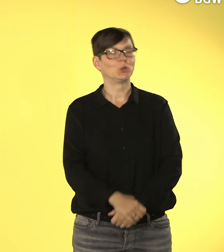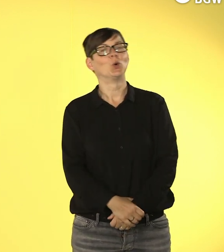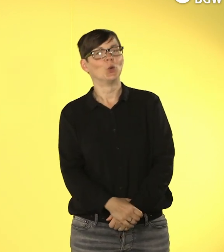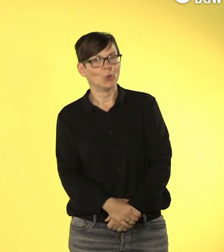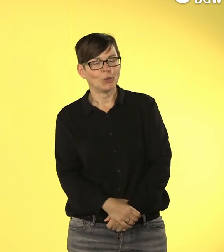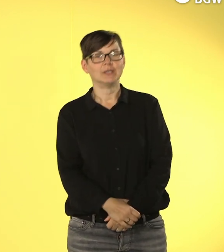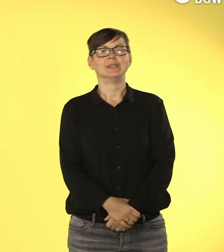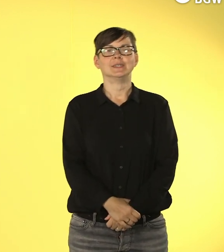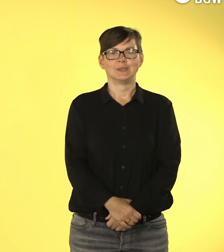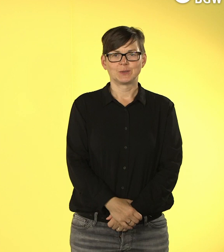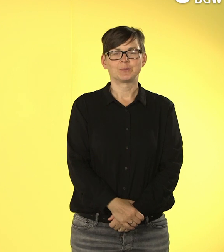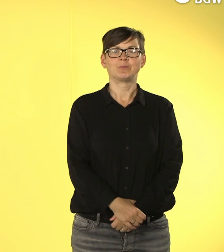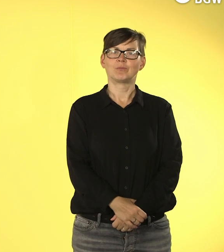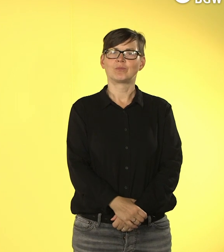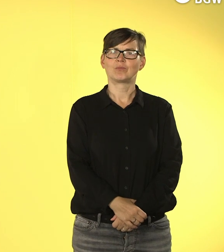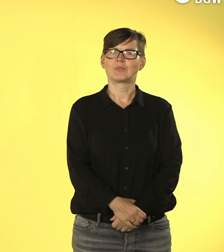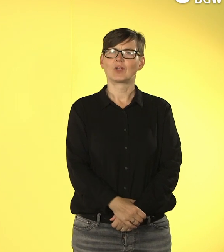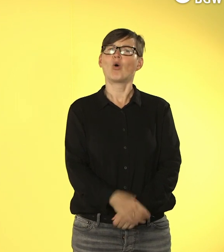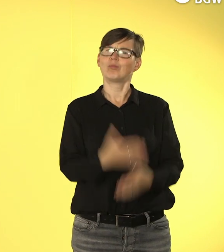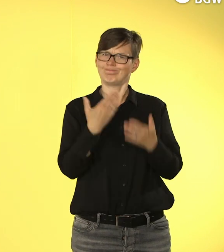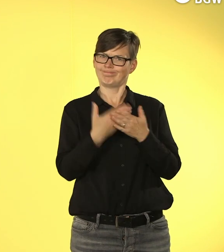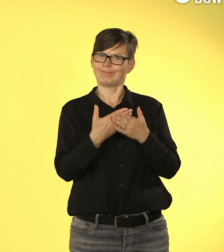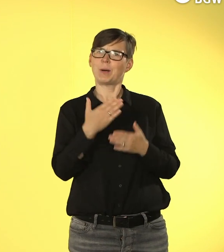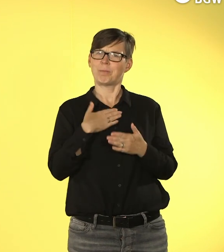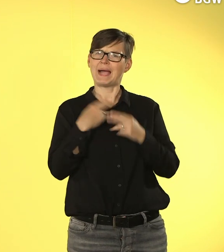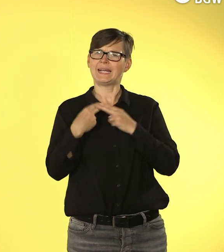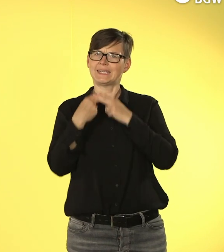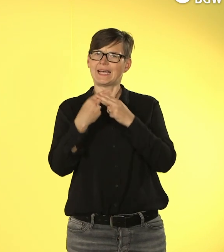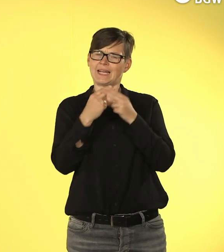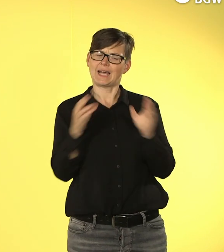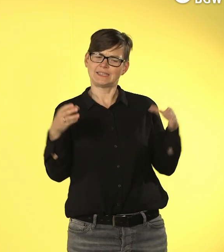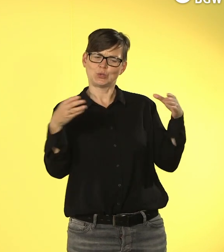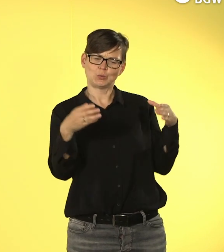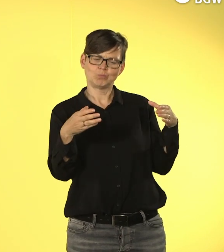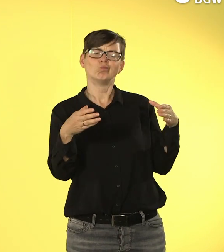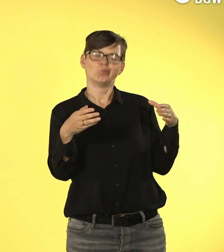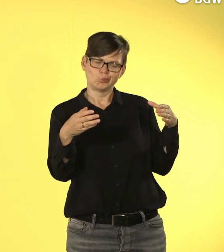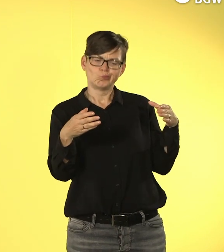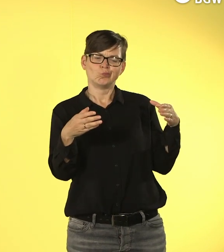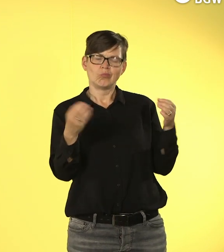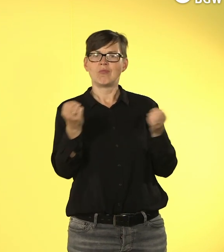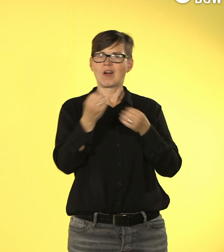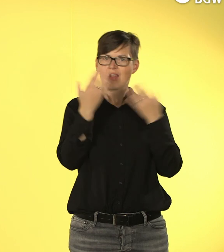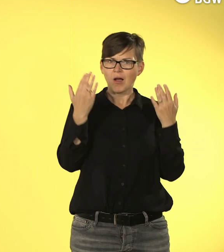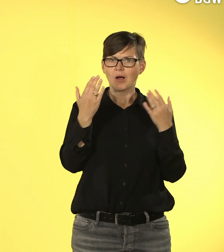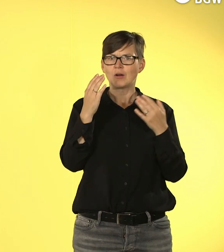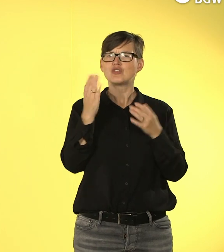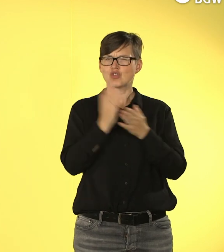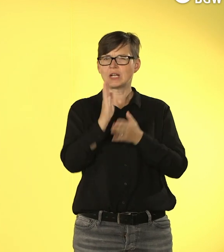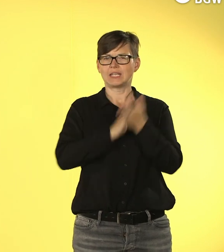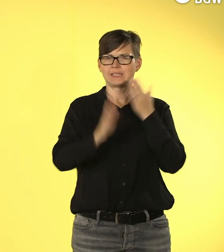Diese Babyboomer-Generation fällt jetzt auch rein